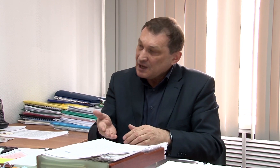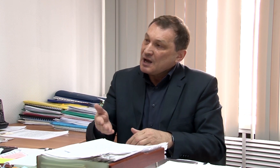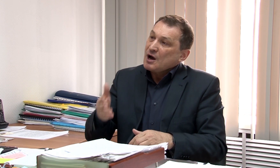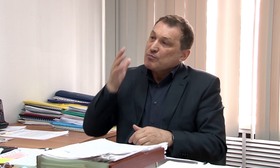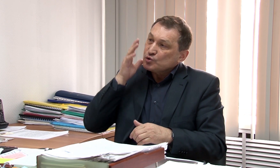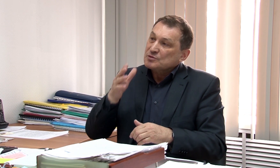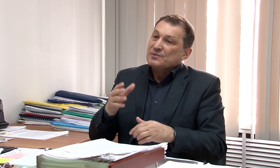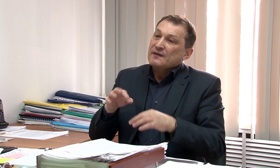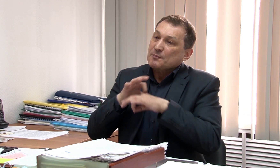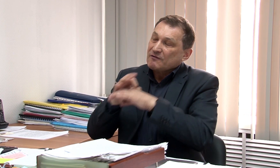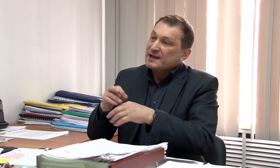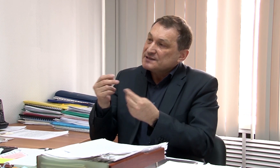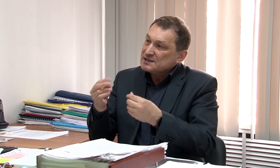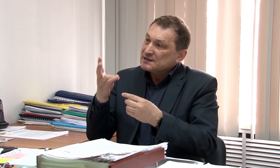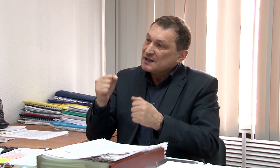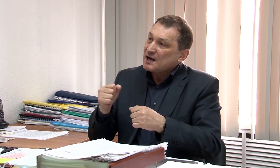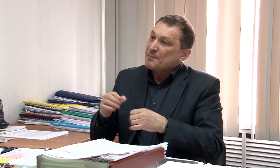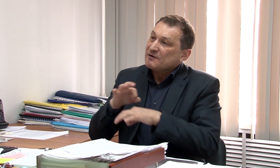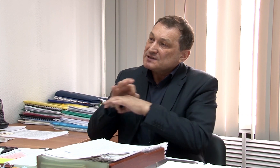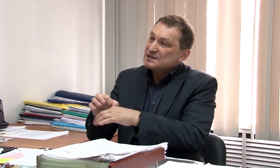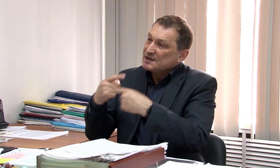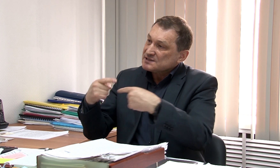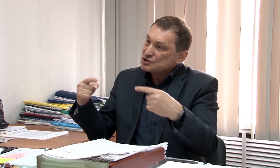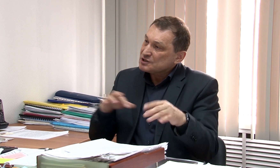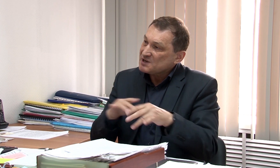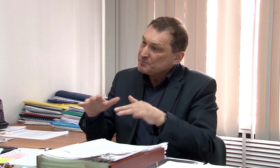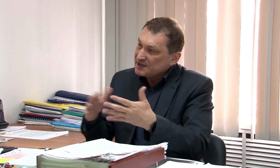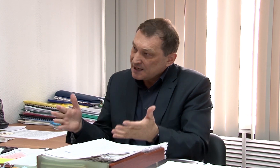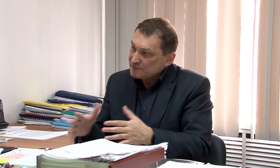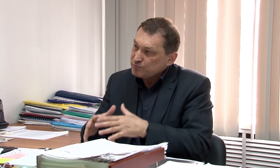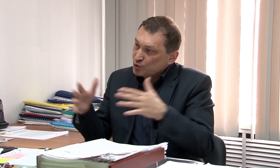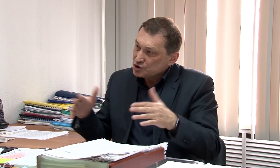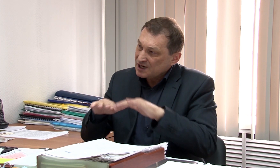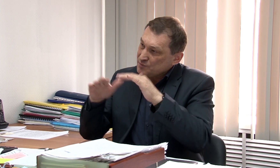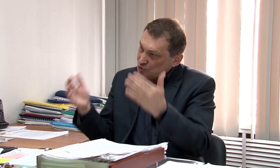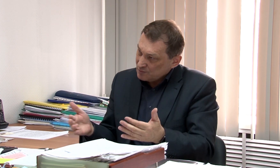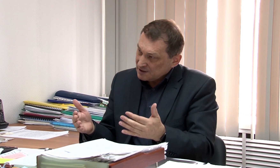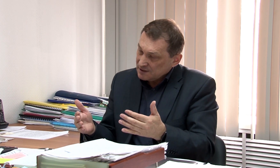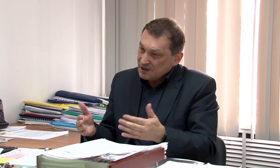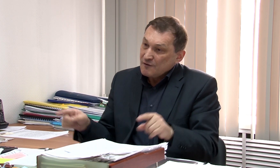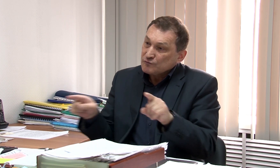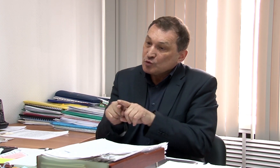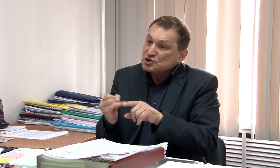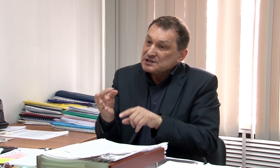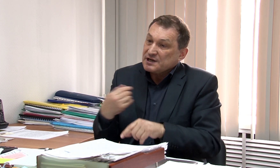будем направлять деньги на проведение различных мероприятий, в больших объёмах, - в том числе...